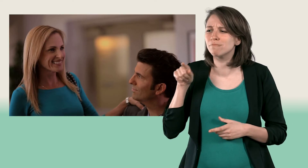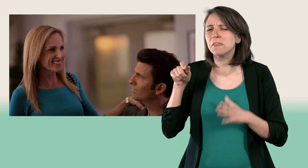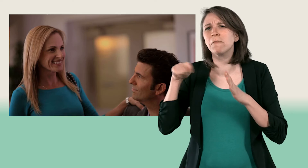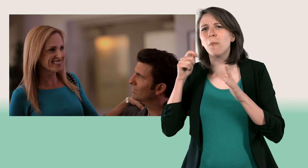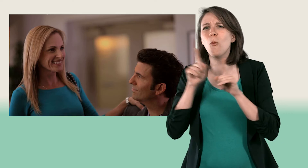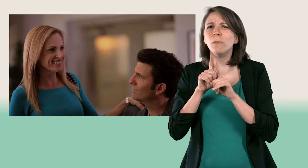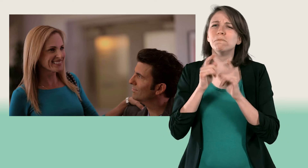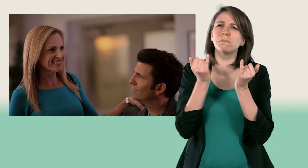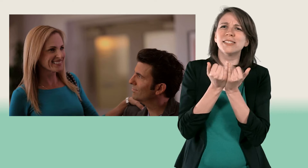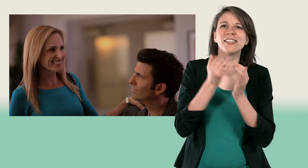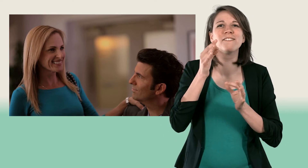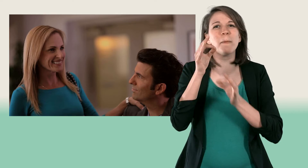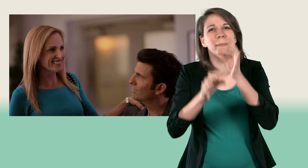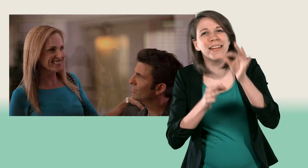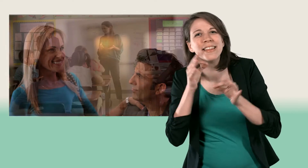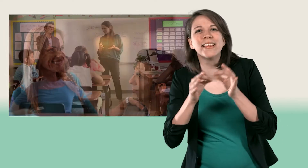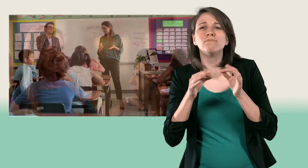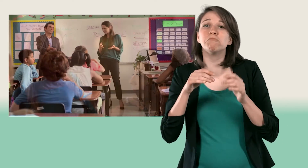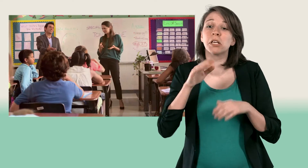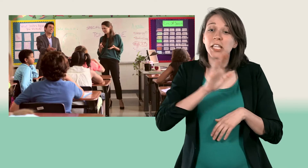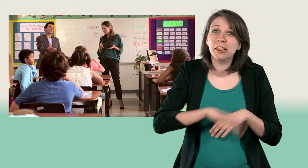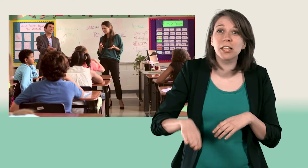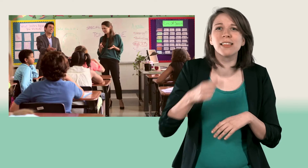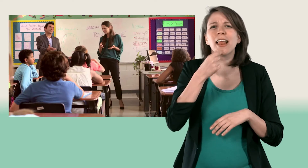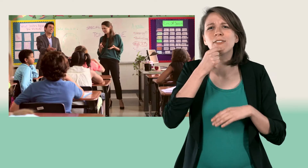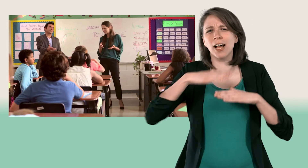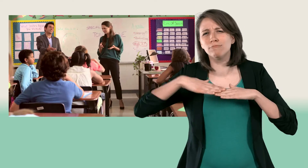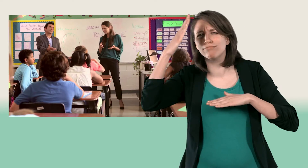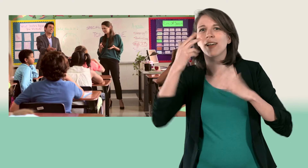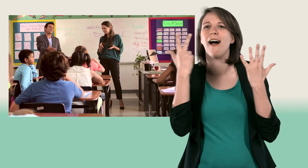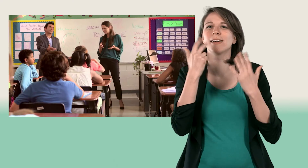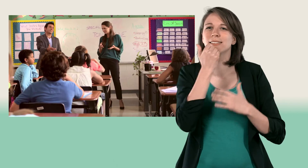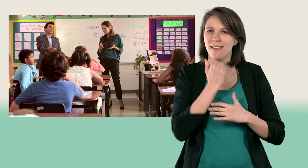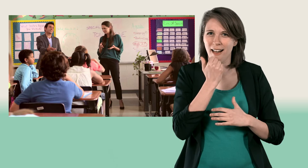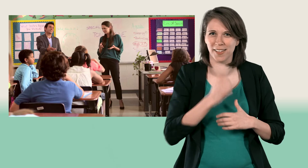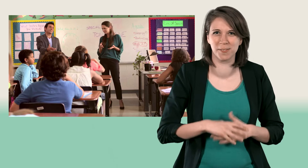Het film is een familiefilm en geschikt voor kinderen vanaf 8 jaar.